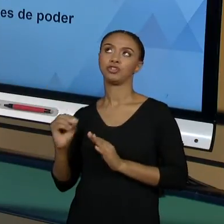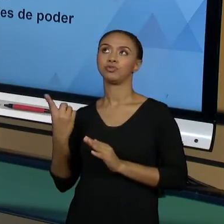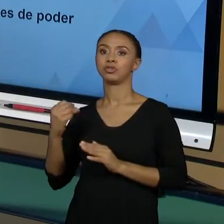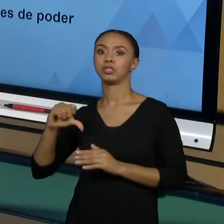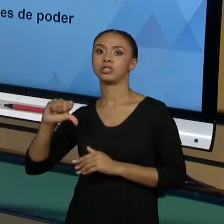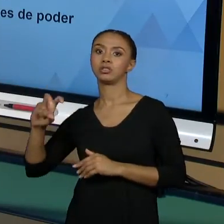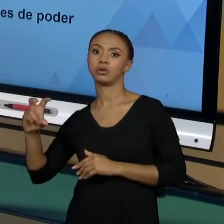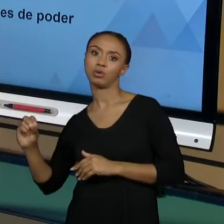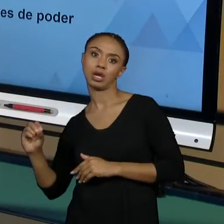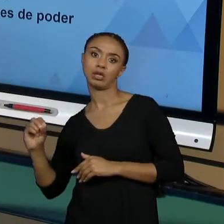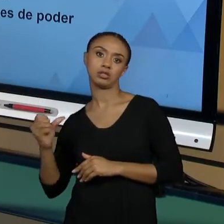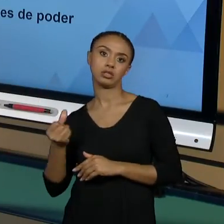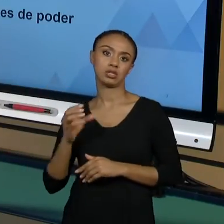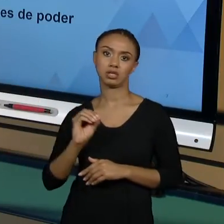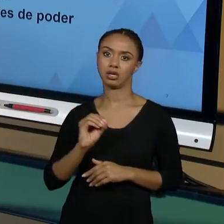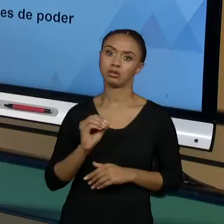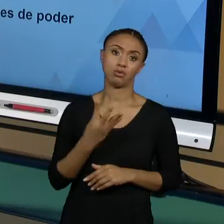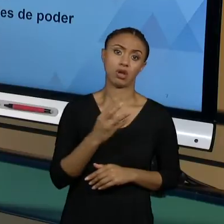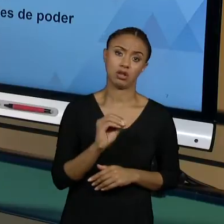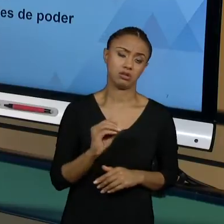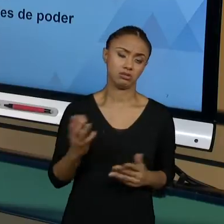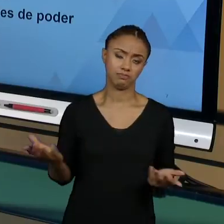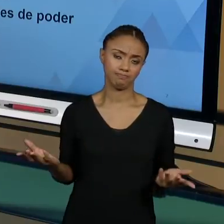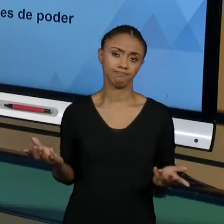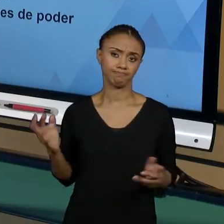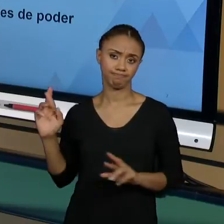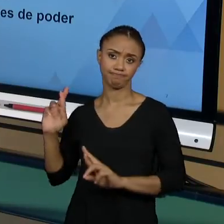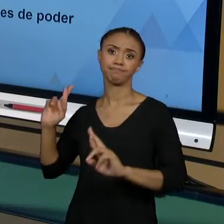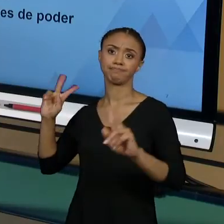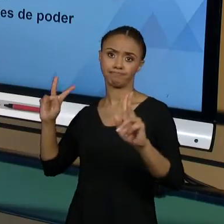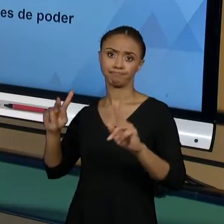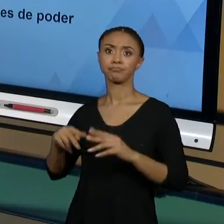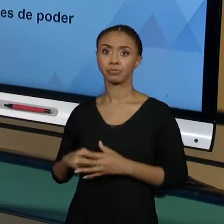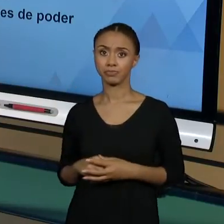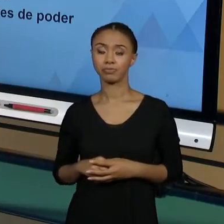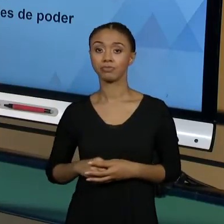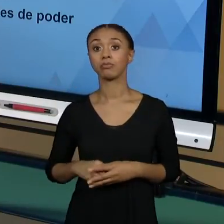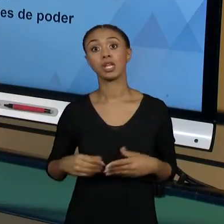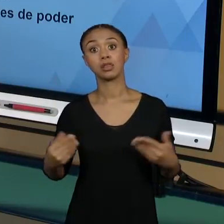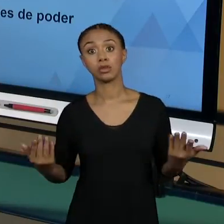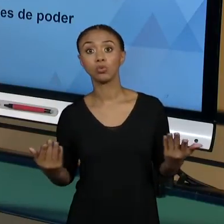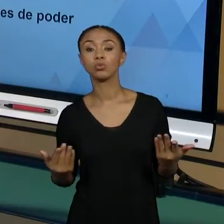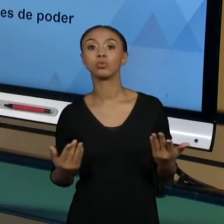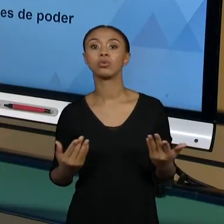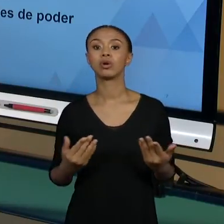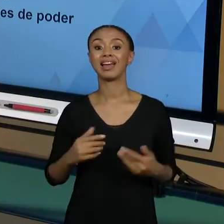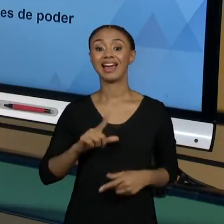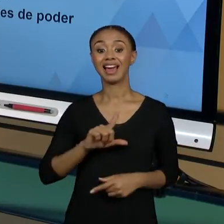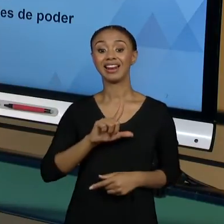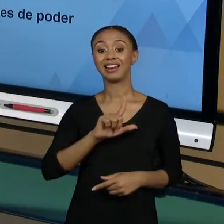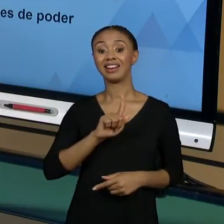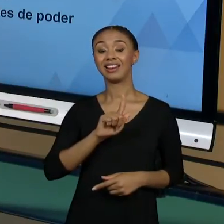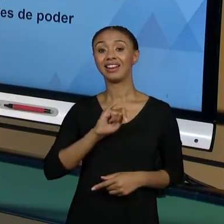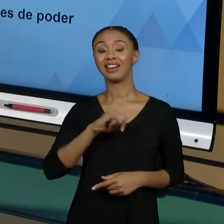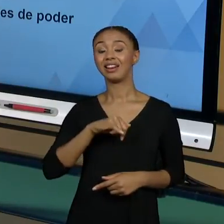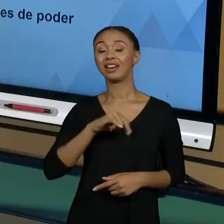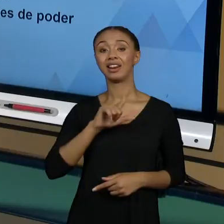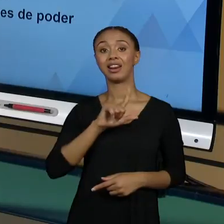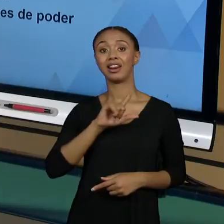ANOS, ANOS 40. ENTÃO, A FUNÇÃO PRODUTIVA DA LINGUAGEM, A FUNÇÃO CONSTRUTORA DA LINGUAGEM,